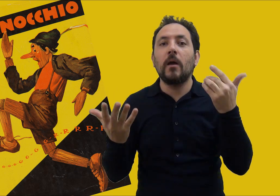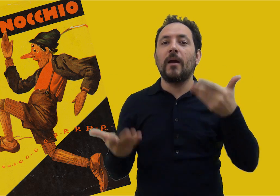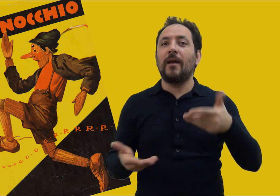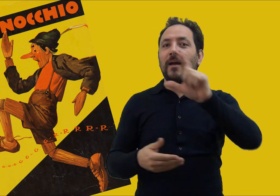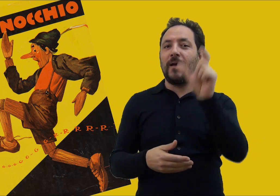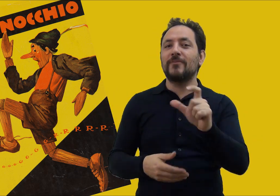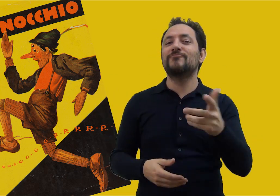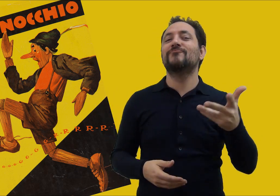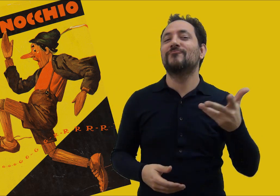Ma oggi in Italia sì! Oggi è finalmente disponibile Pinocchio in versione LIS.